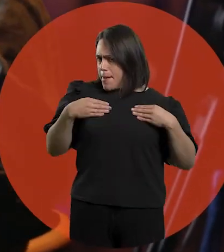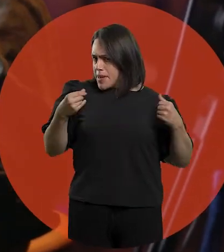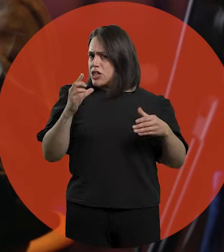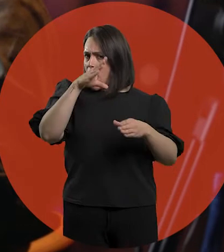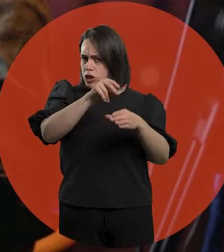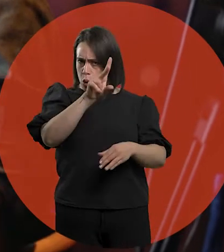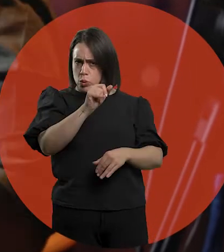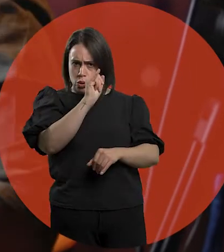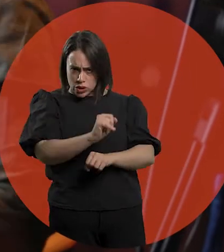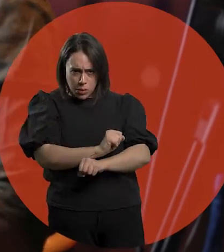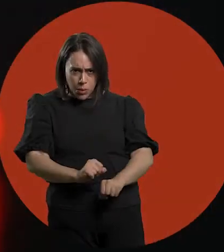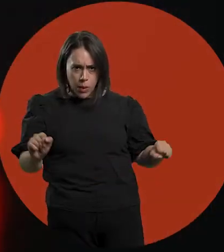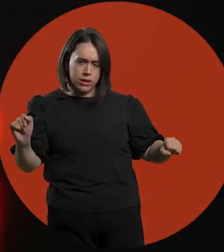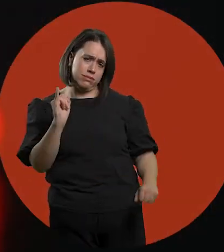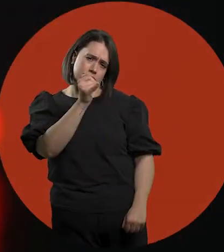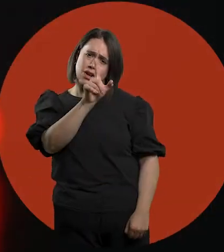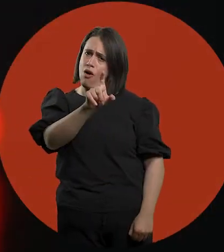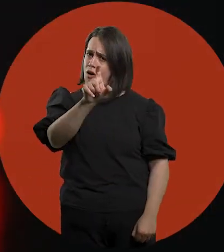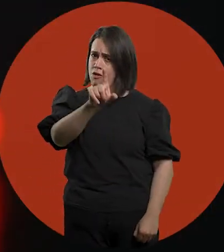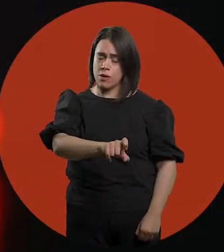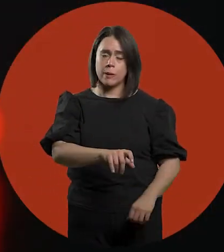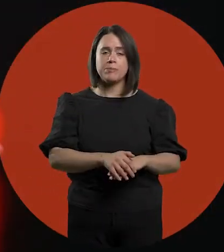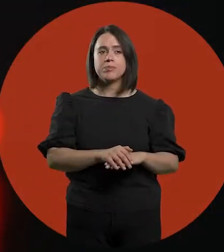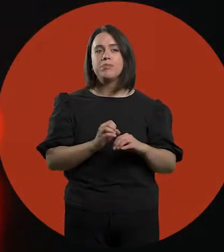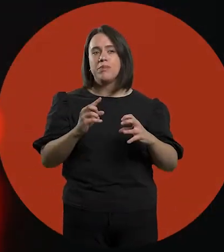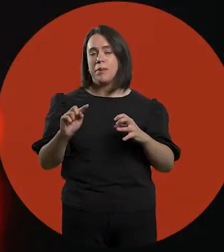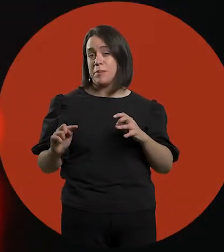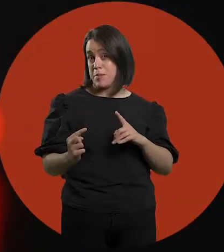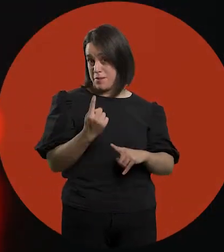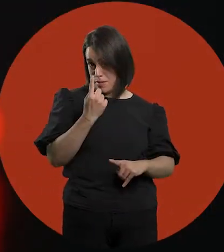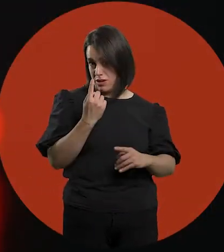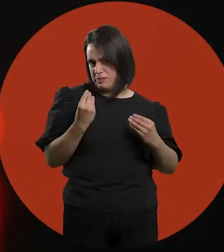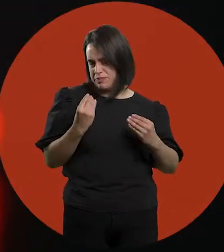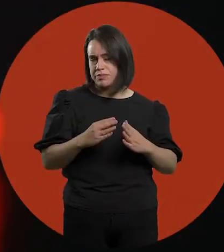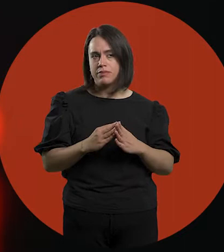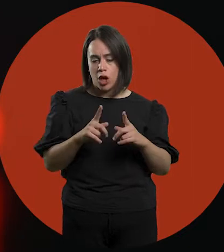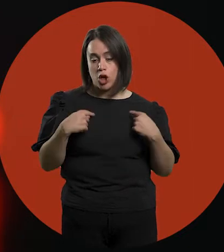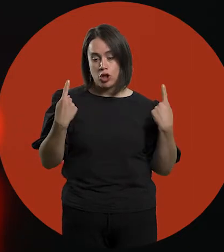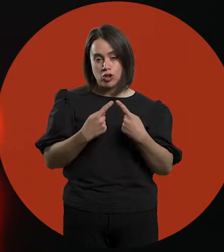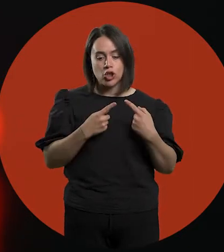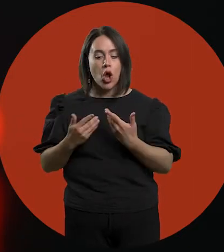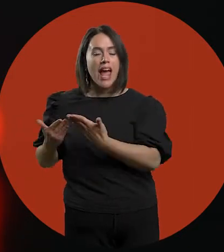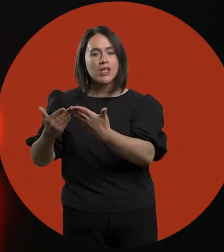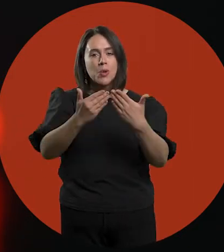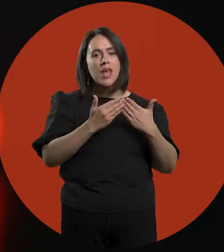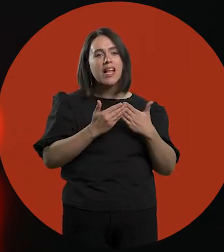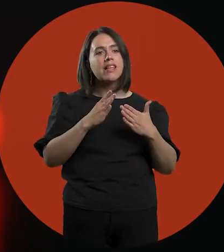Sí, por supuesto. Primero que, nosotros tenemos la libertad de expresarnos